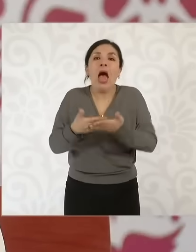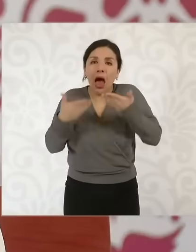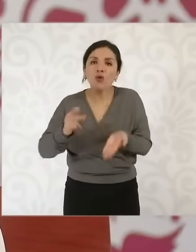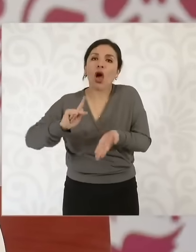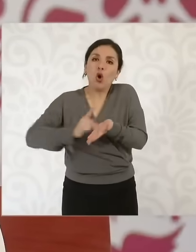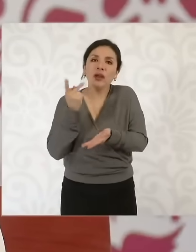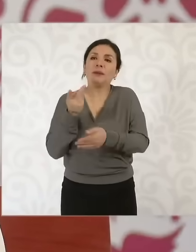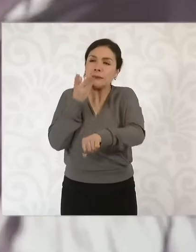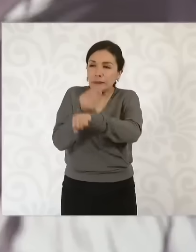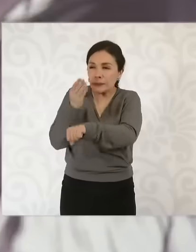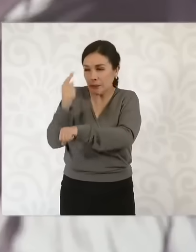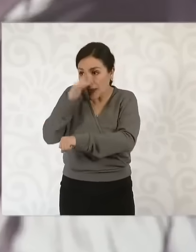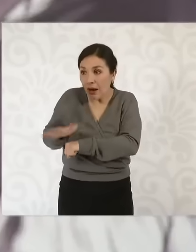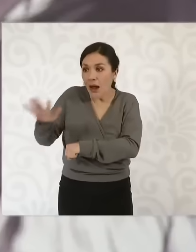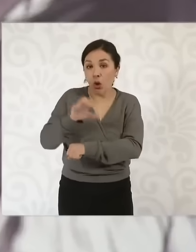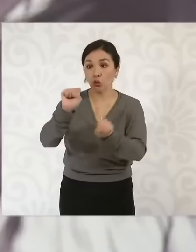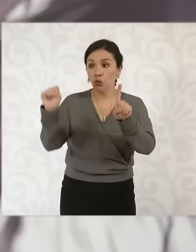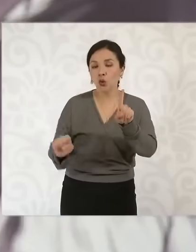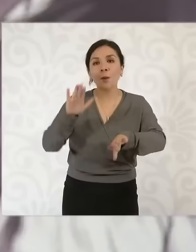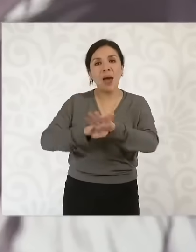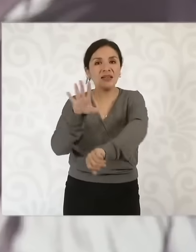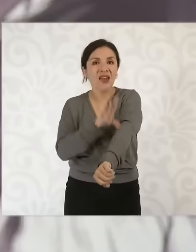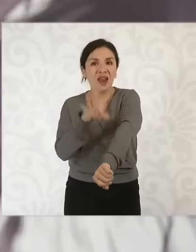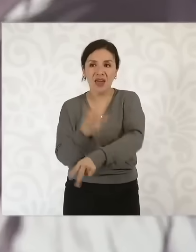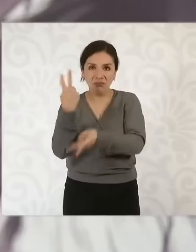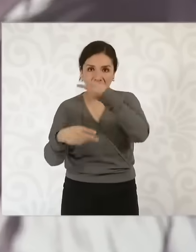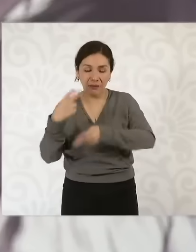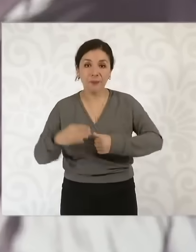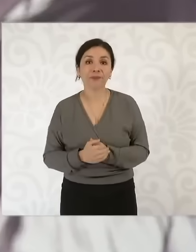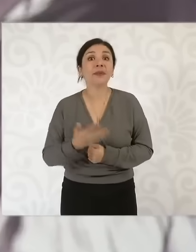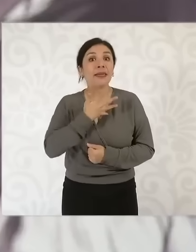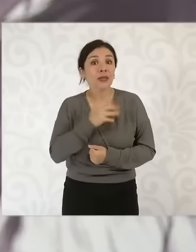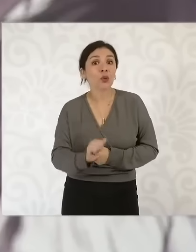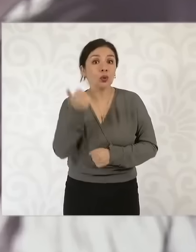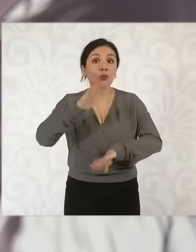energetización regional. Eh, tenemos algunas oportunidades más de que que vamos a aprovechar,